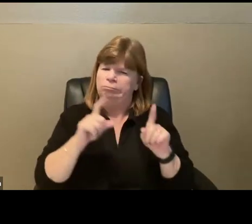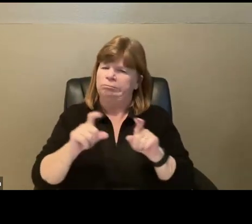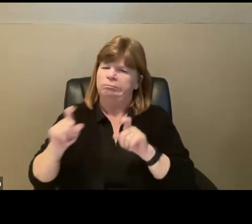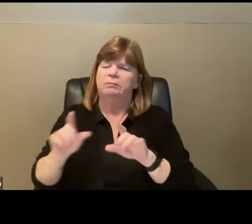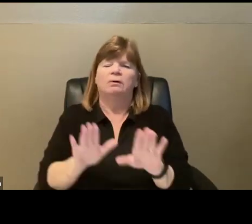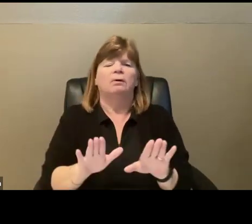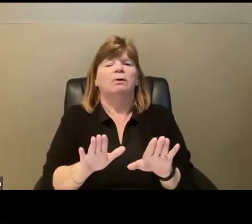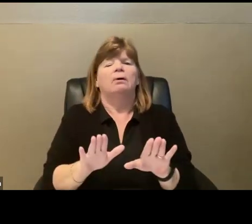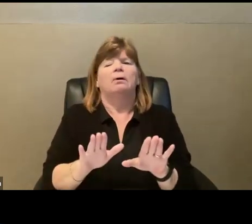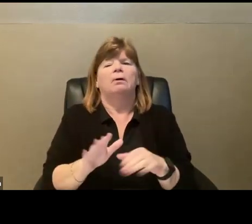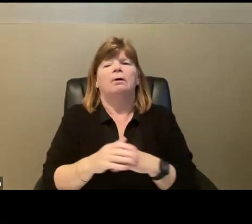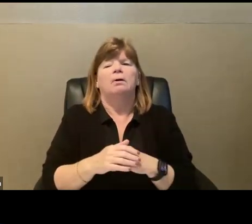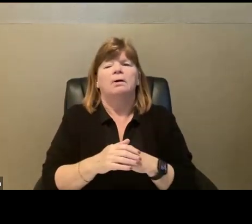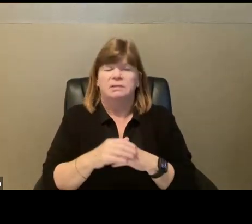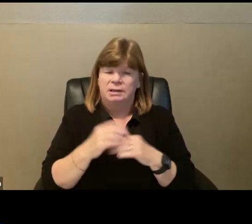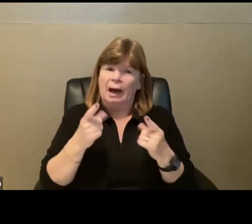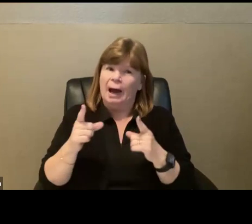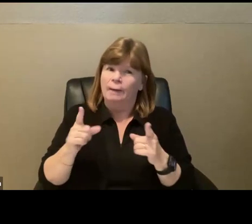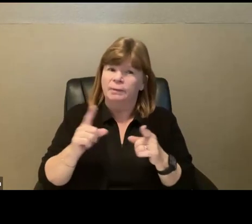Se está haciendo, pero es todo muy experimental.